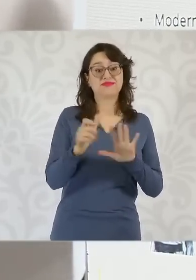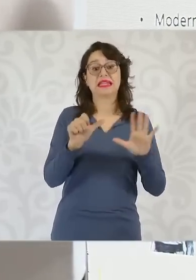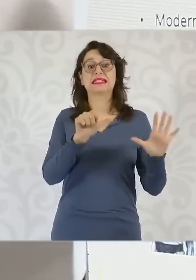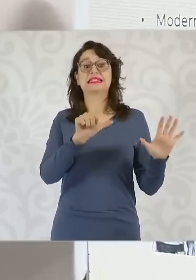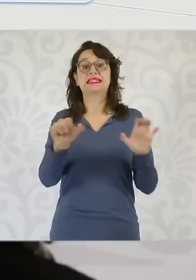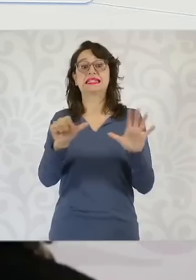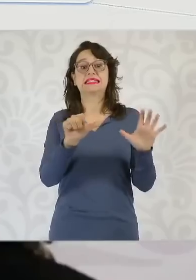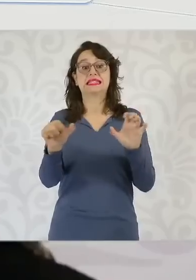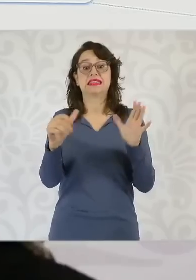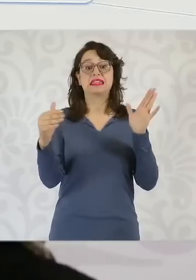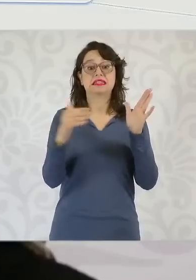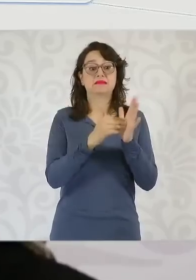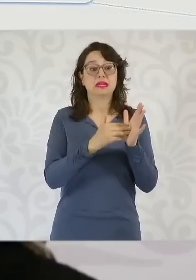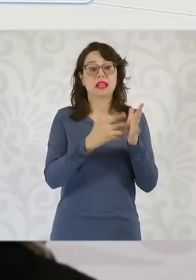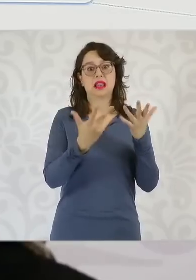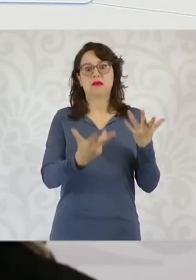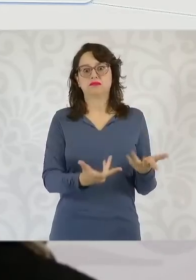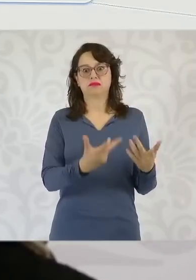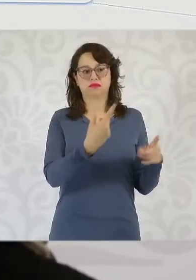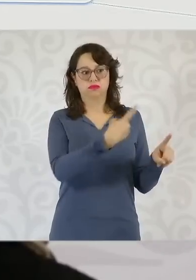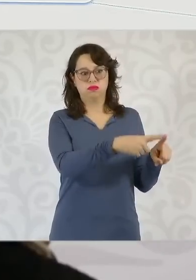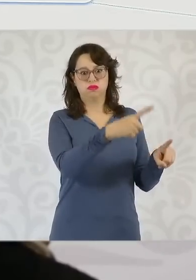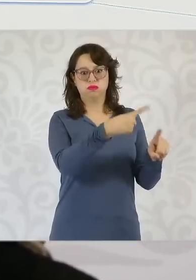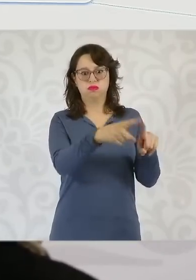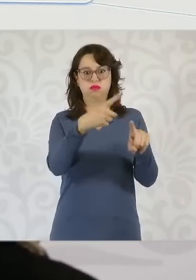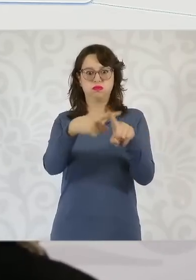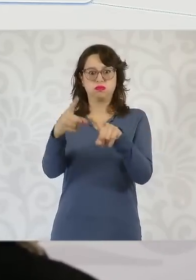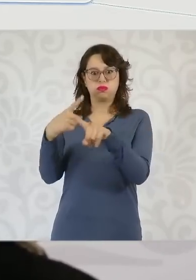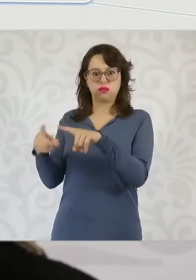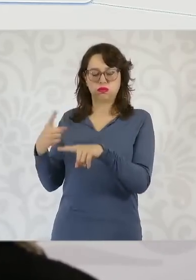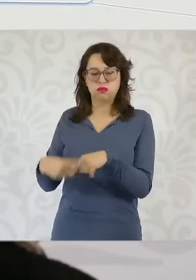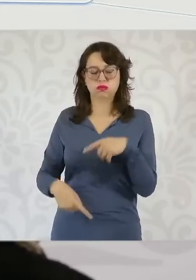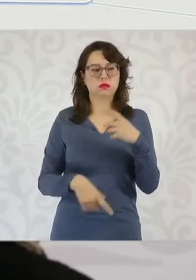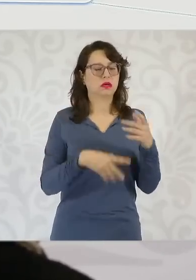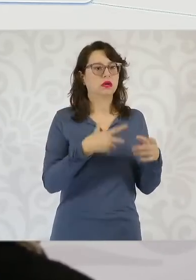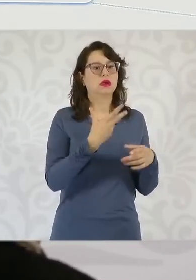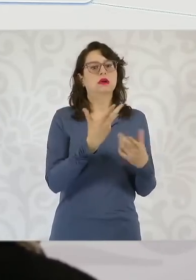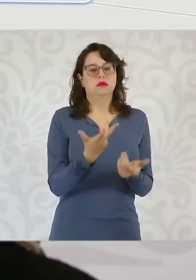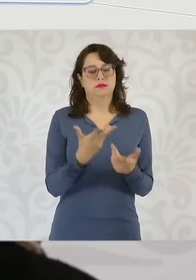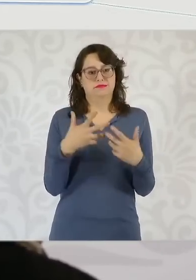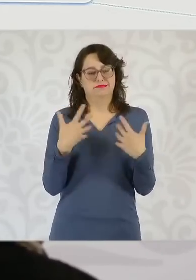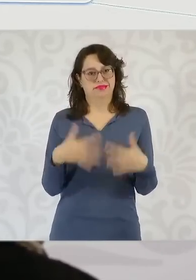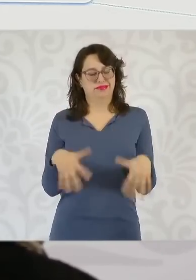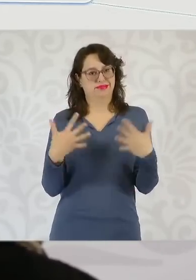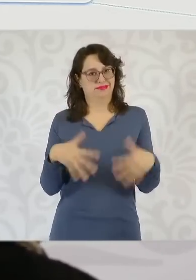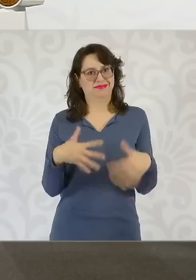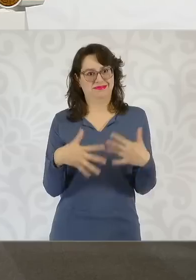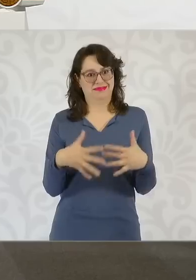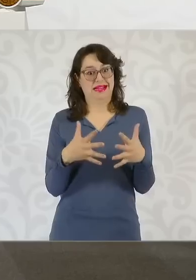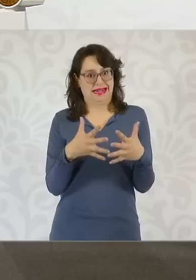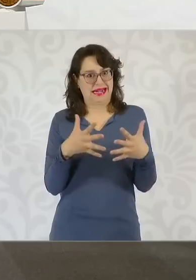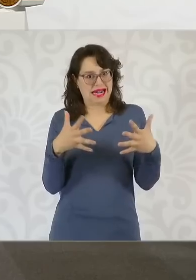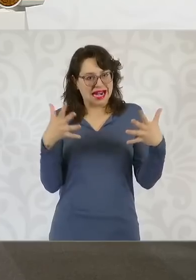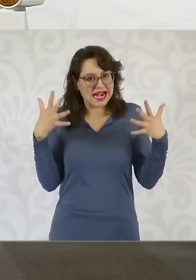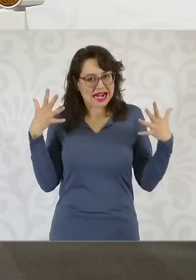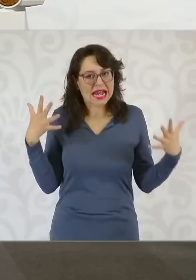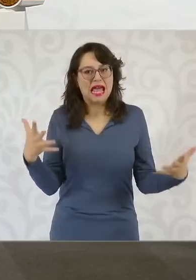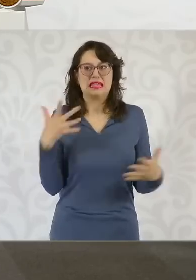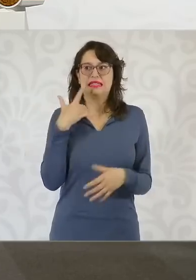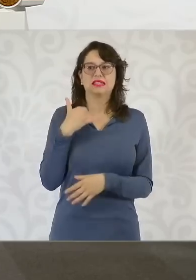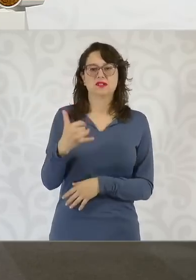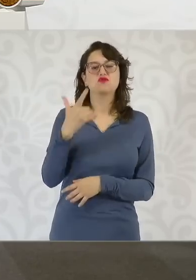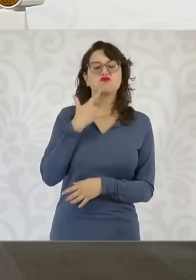Eh entonces Bueno pues para para que se dimensione el el esfuerzo que se está haciendo y el trabajo